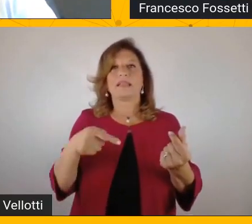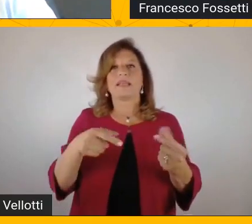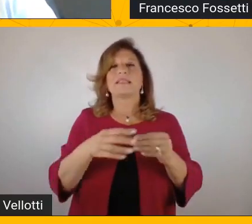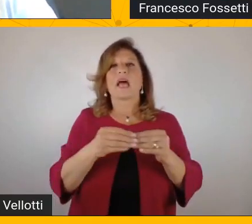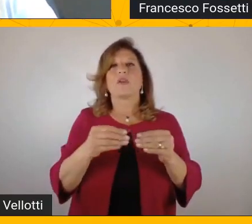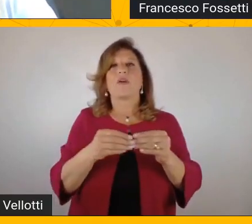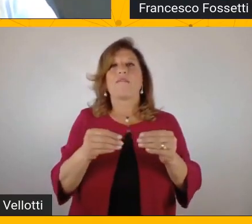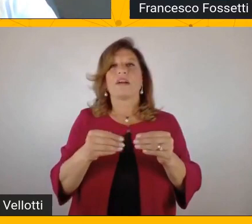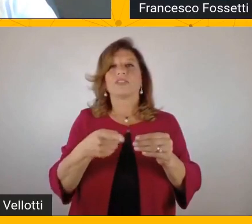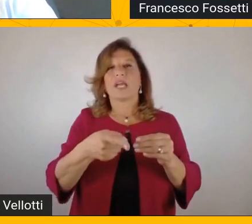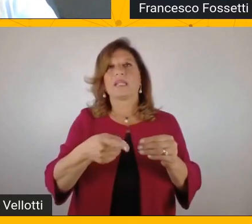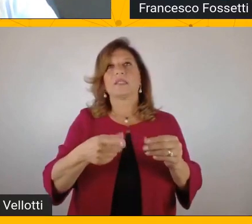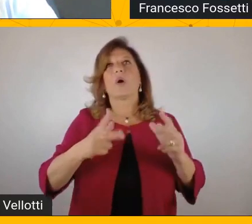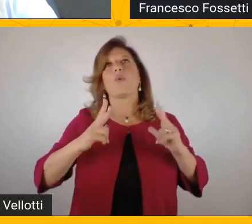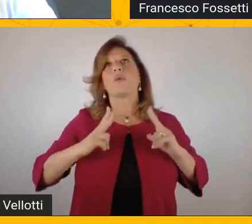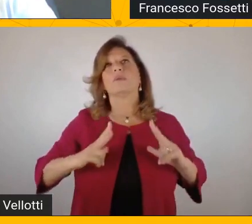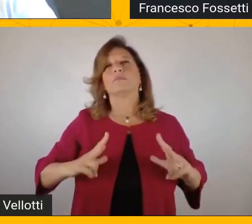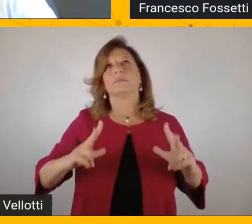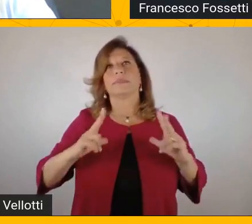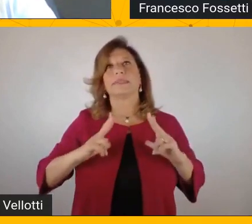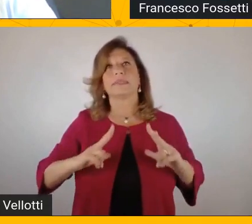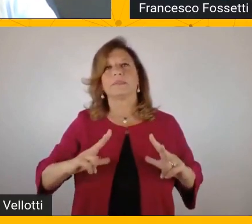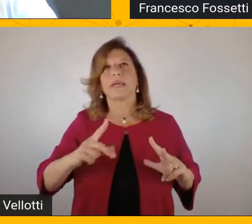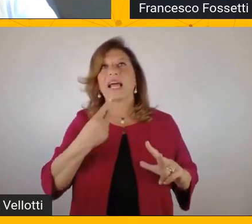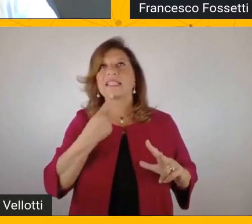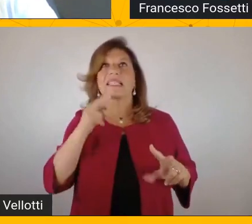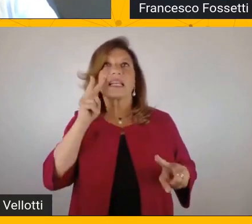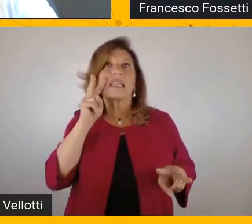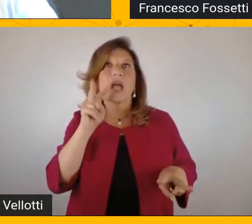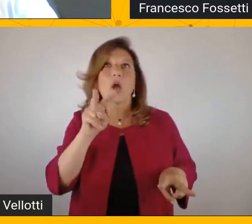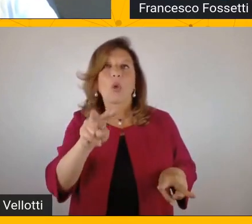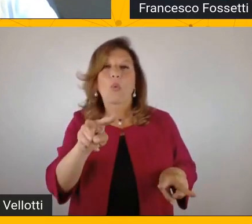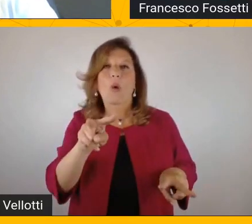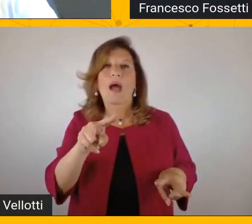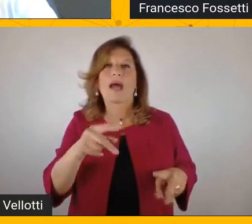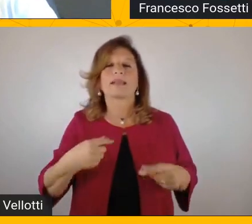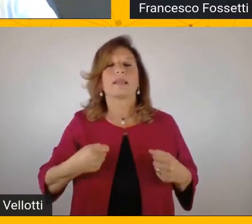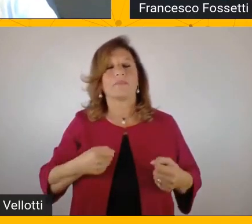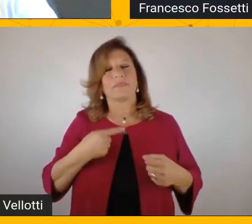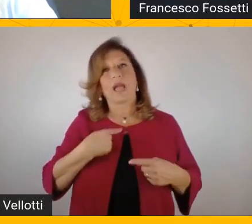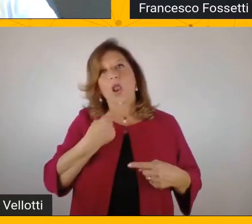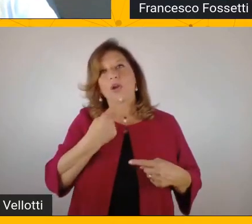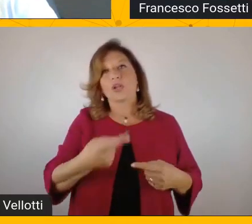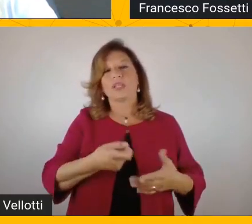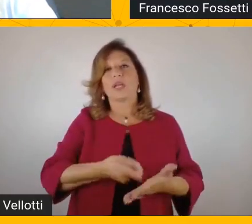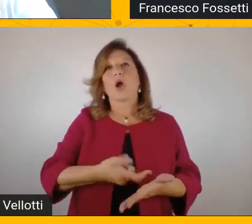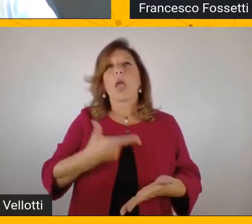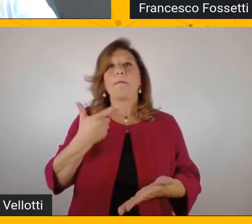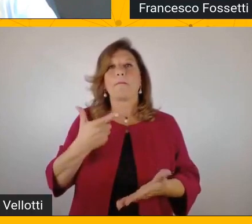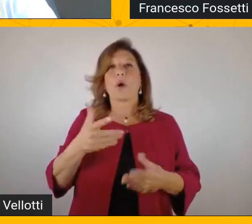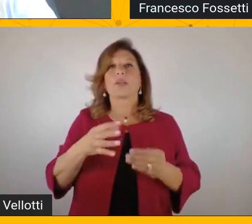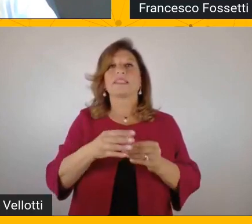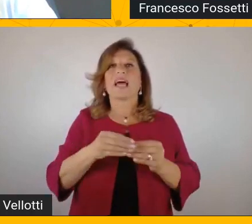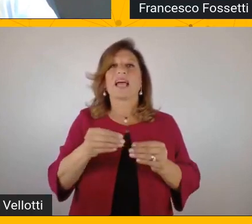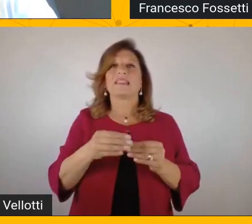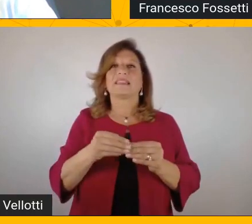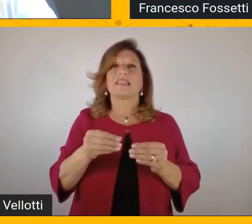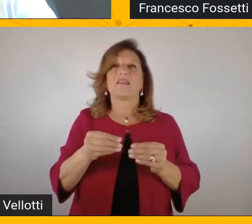creando un'aspirazionalità in chi li guarda quindi per me